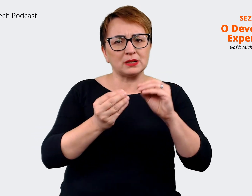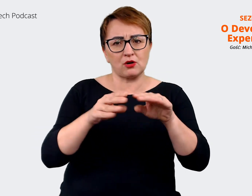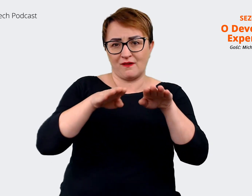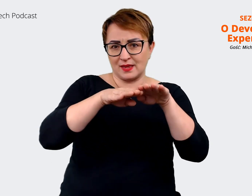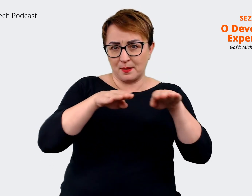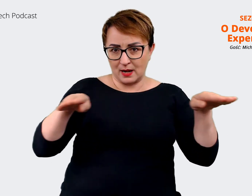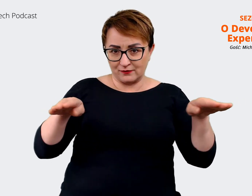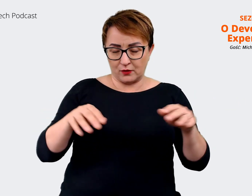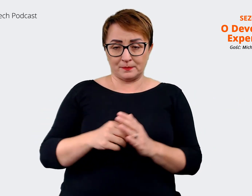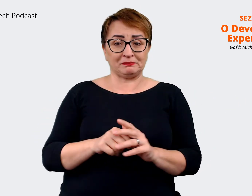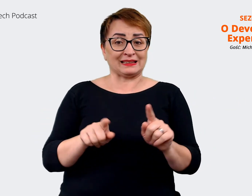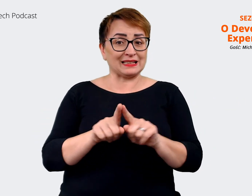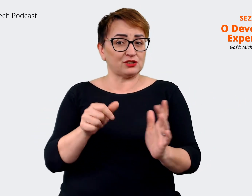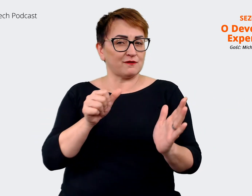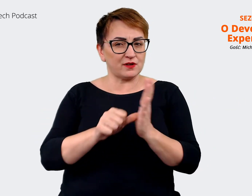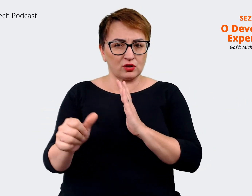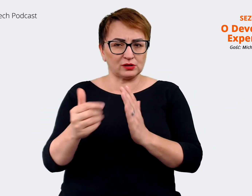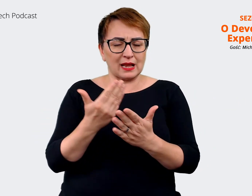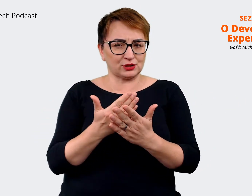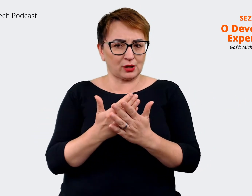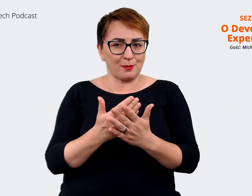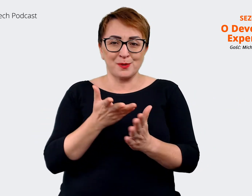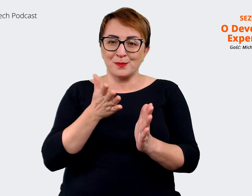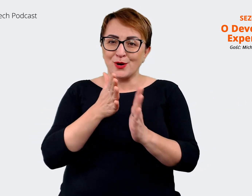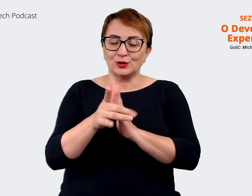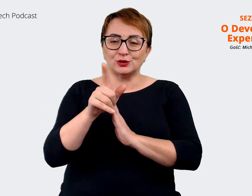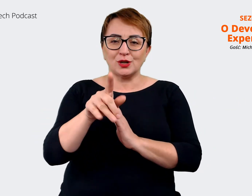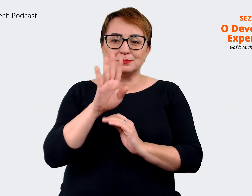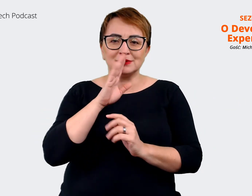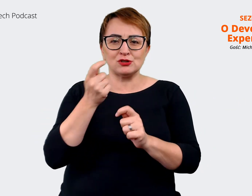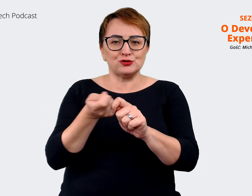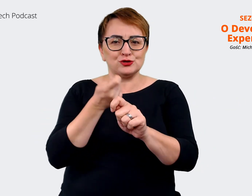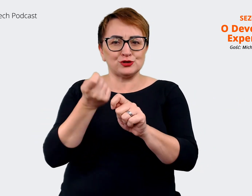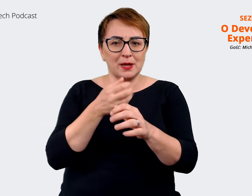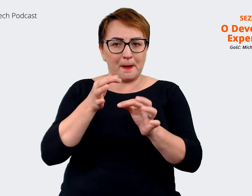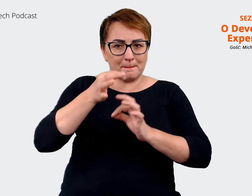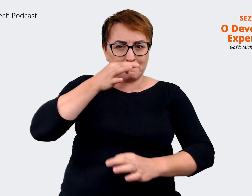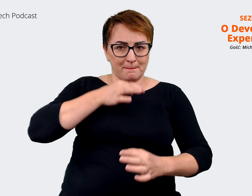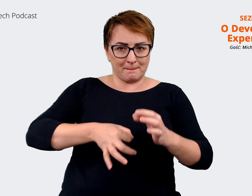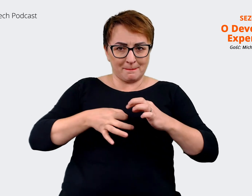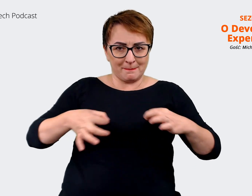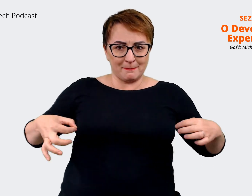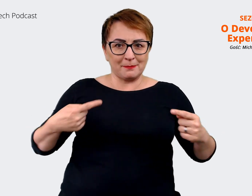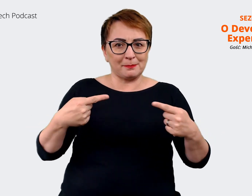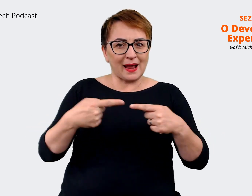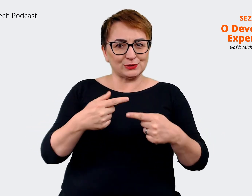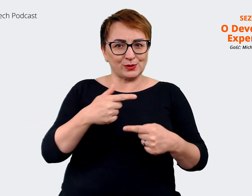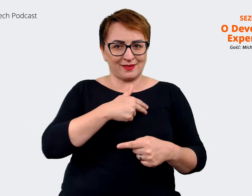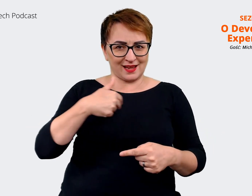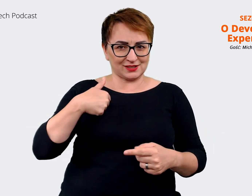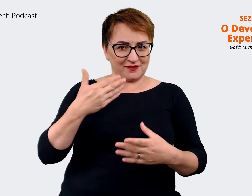platformę. I wyróżnia to to, że to jest po prostu też uszyte na naszą miarę. Czyli jak byśmy poszli,